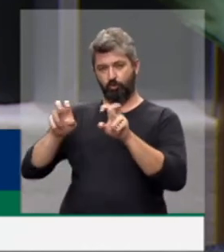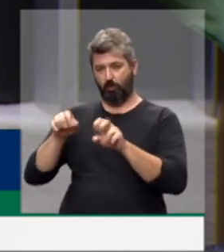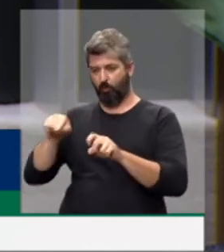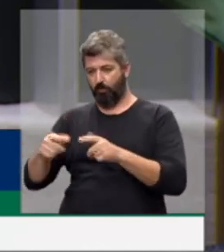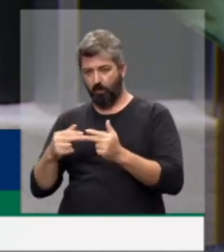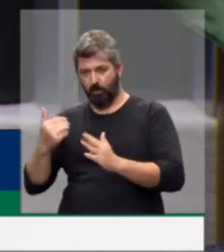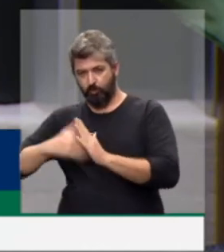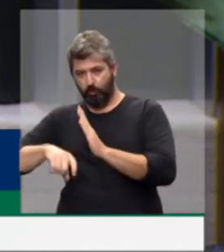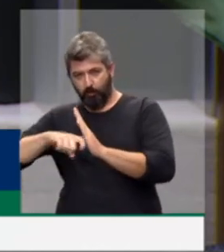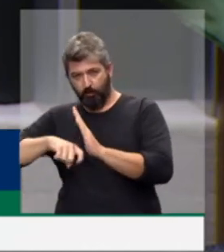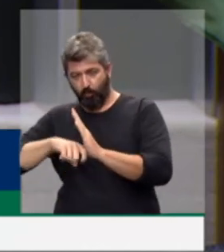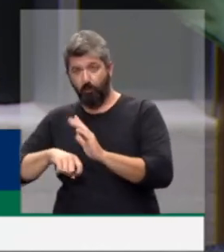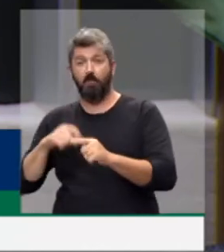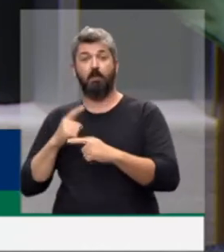NÃO VAI ACABAR INVESTIMENTOS, VÃO REDUZIR INCENTIVO É